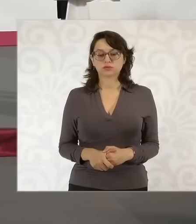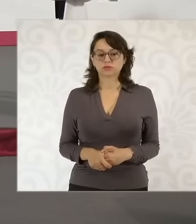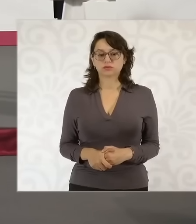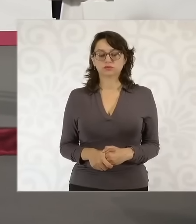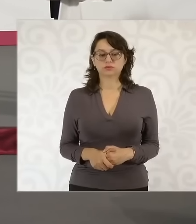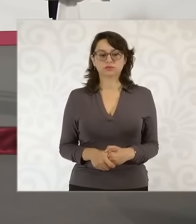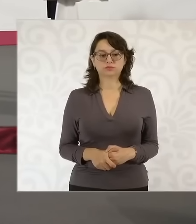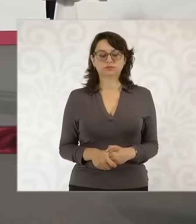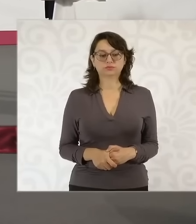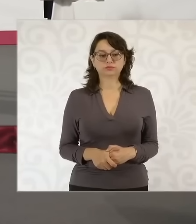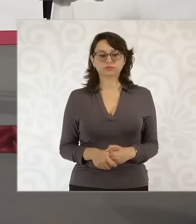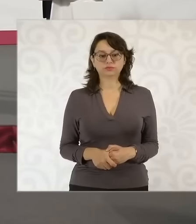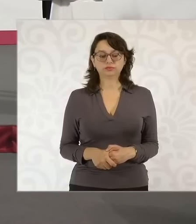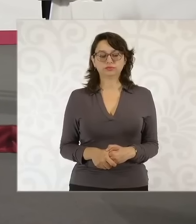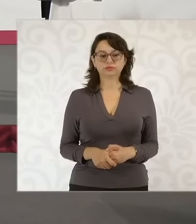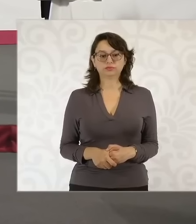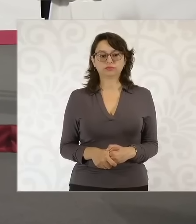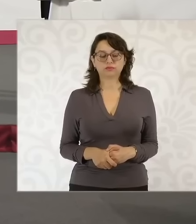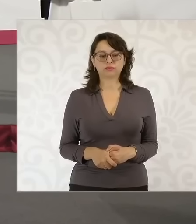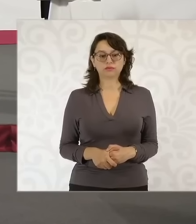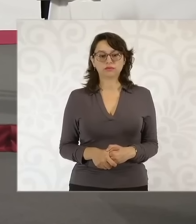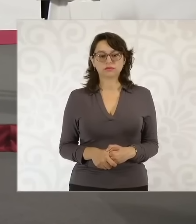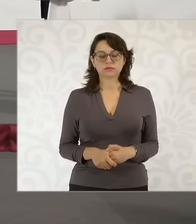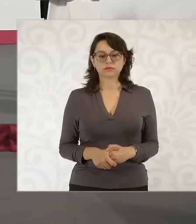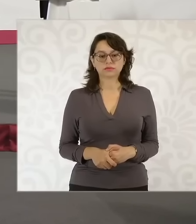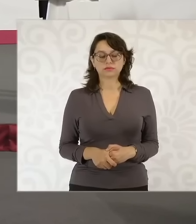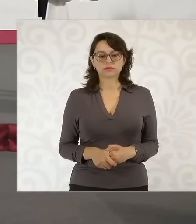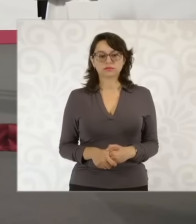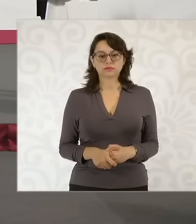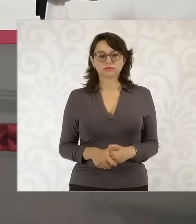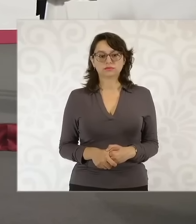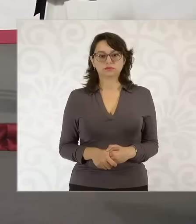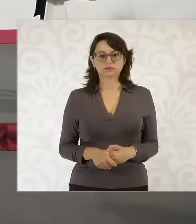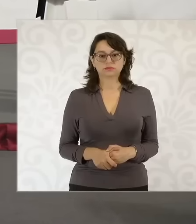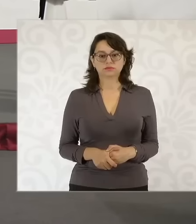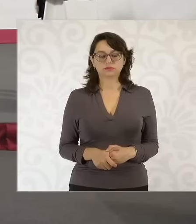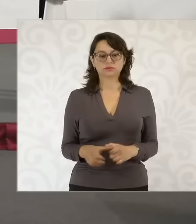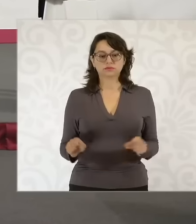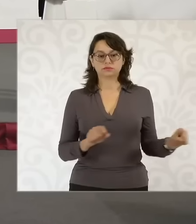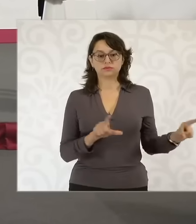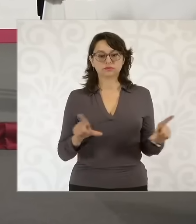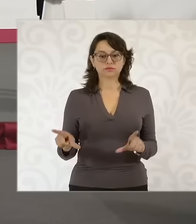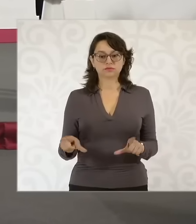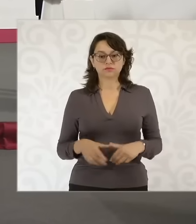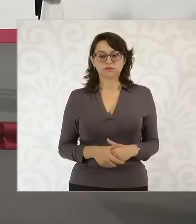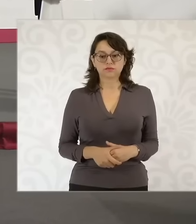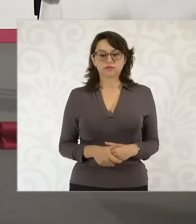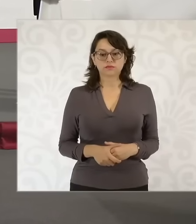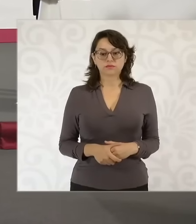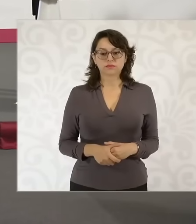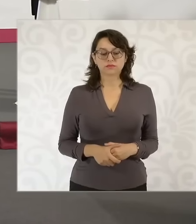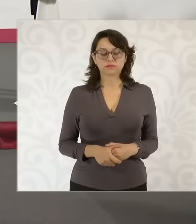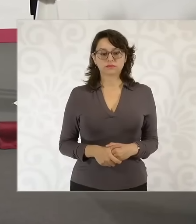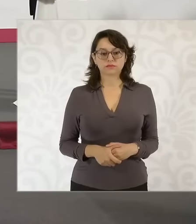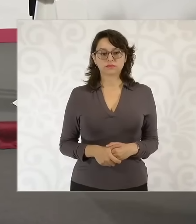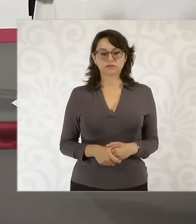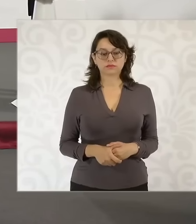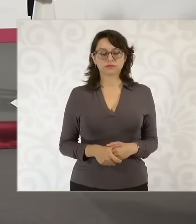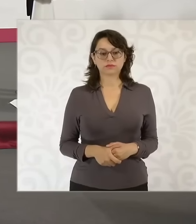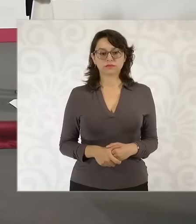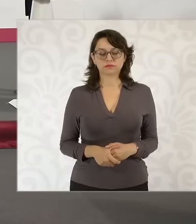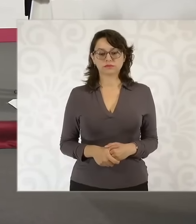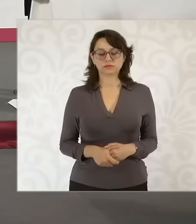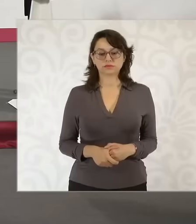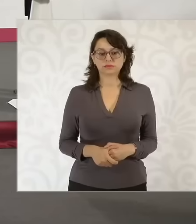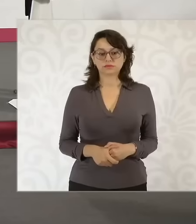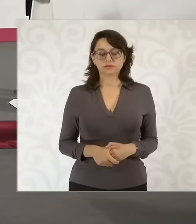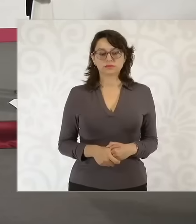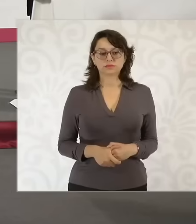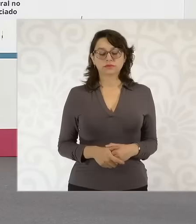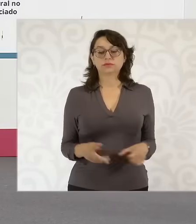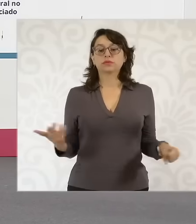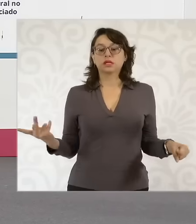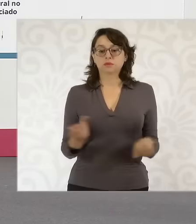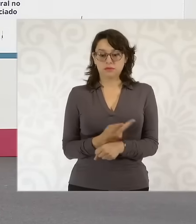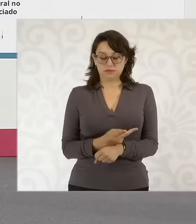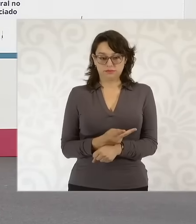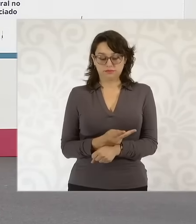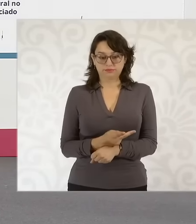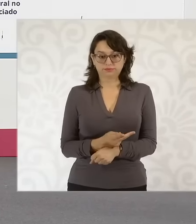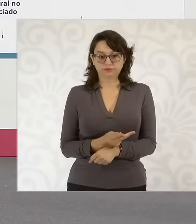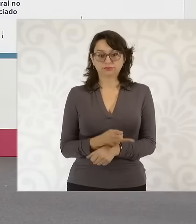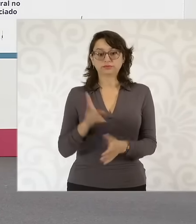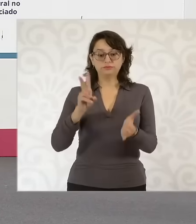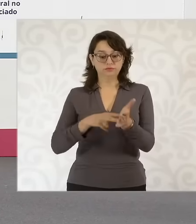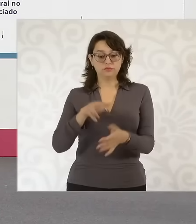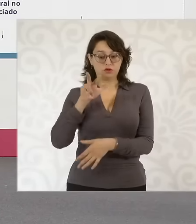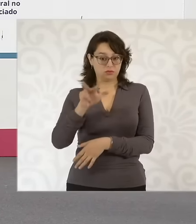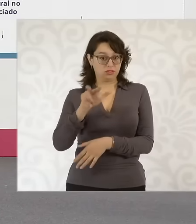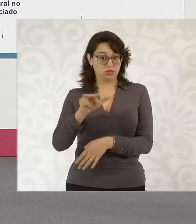Primero es este 30% el anterior anterior, o sea, durante mucho tiempo Pemex, los ingresos de Pemex